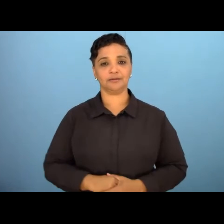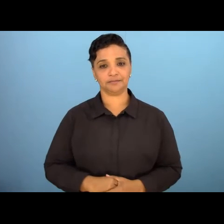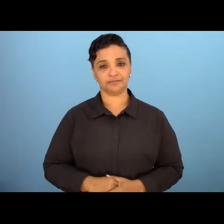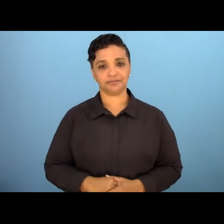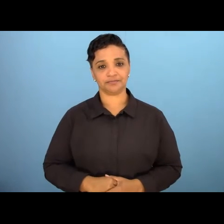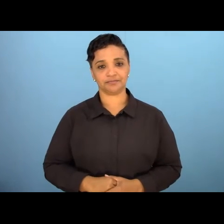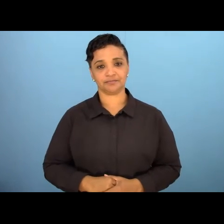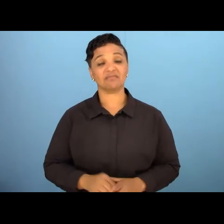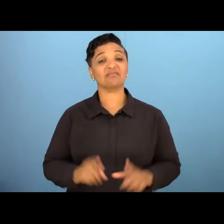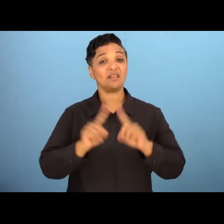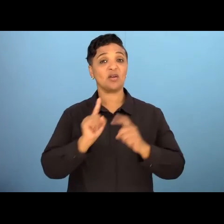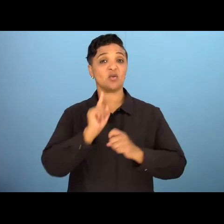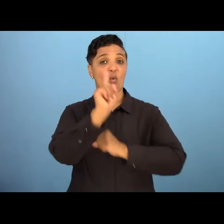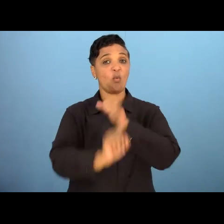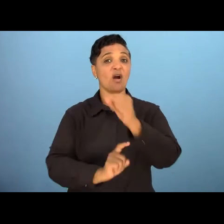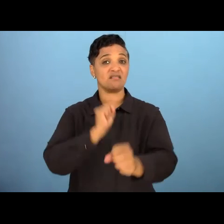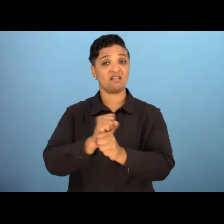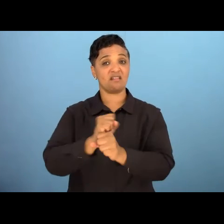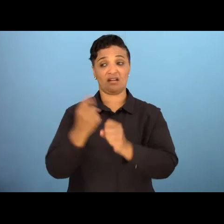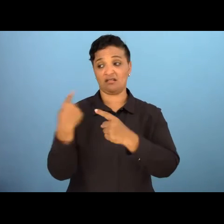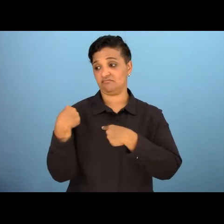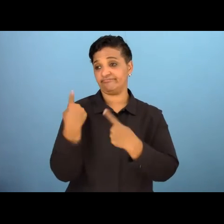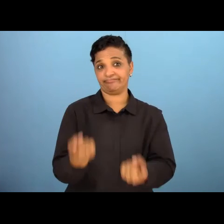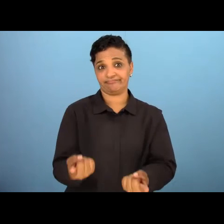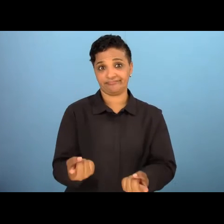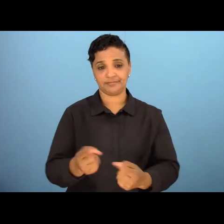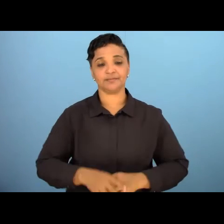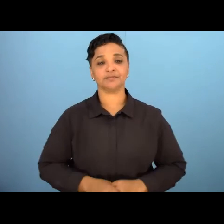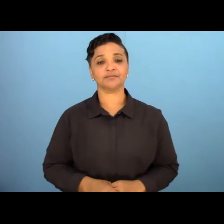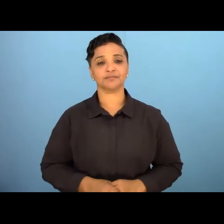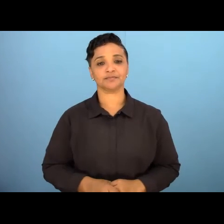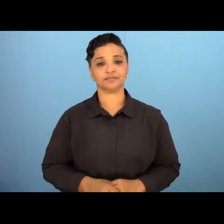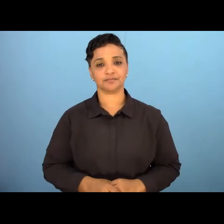personas con discapacidad no solo a nivel nacional sino también a